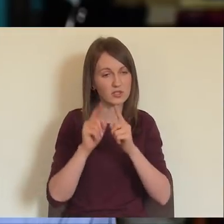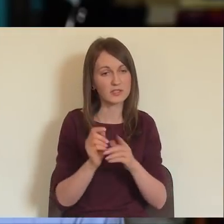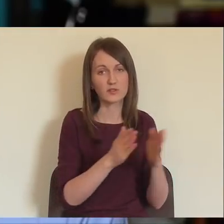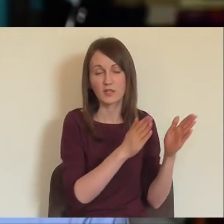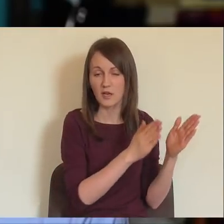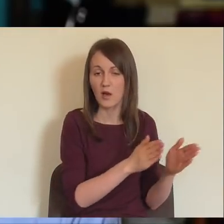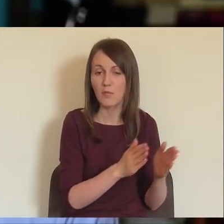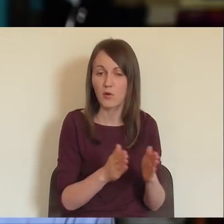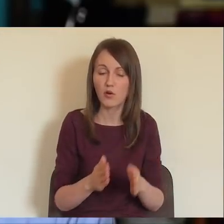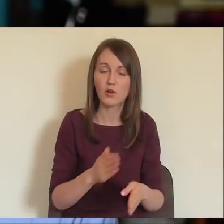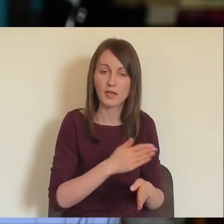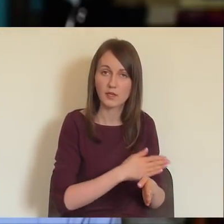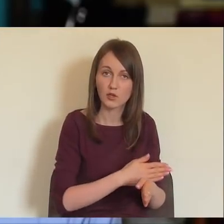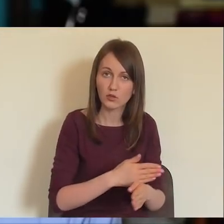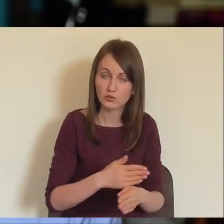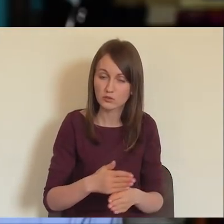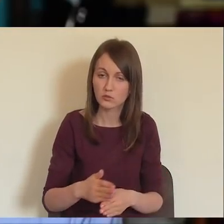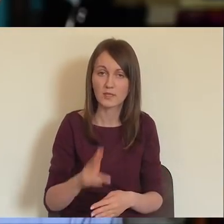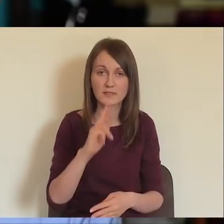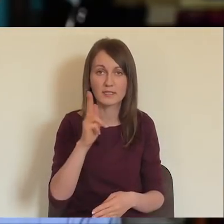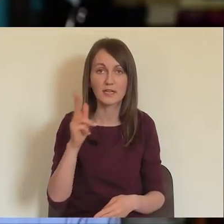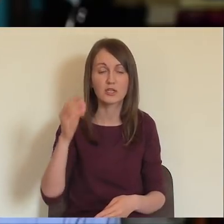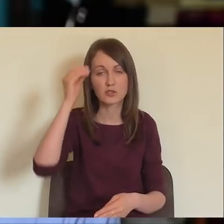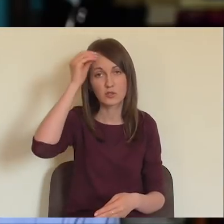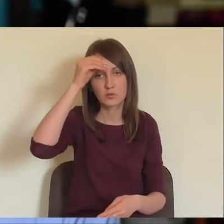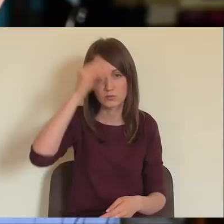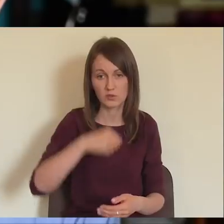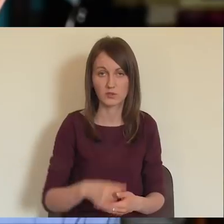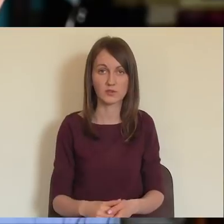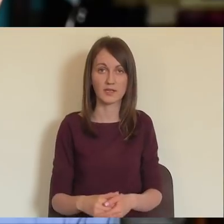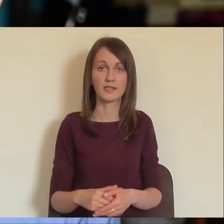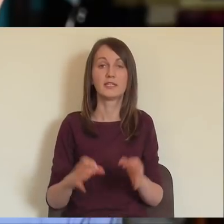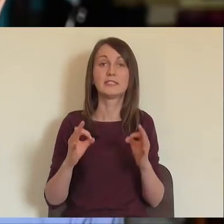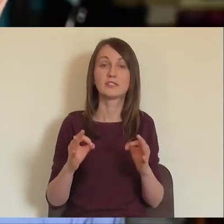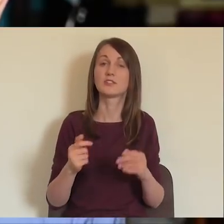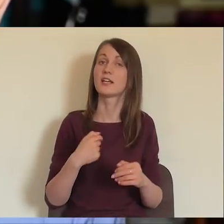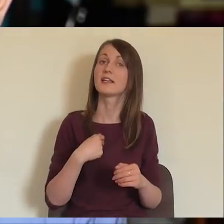Wchodzimy w taki proces tego, że jestem w jakimś miejscu,